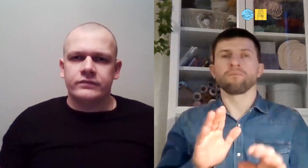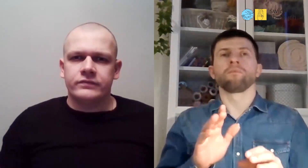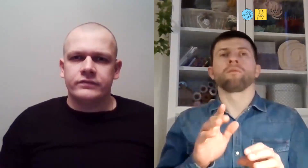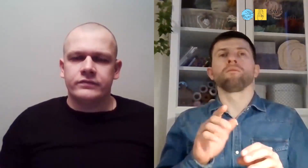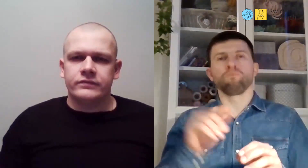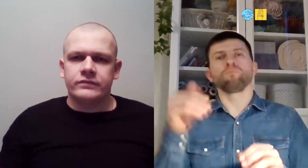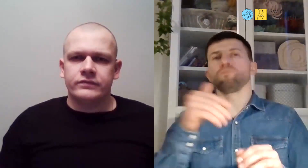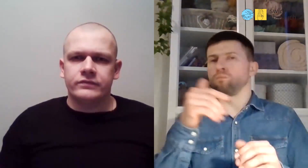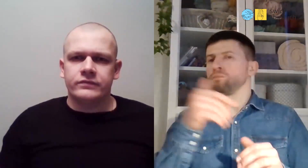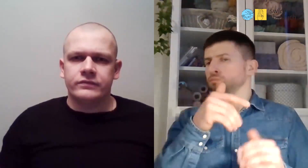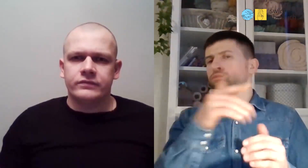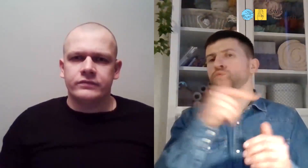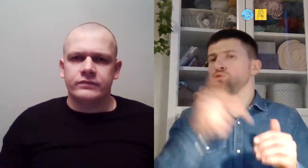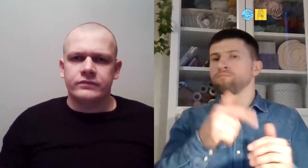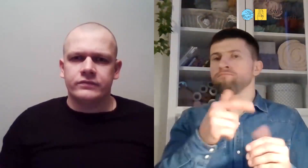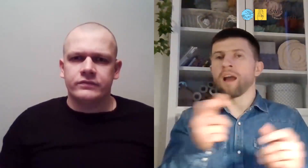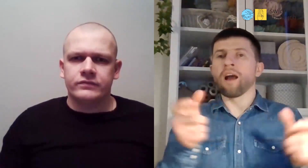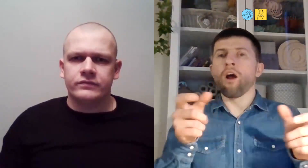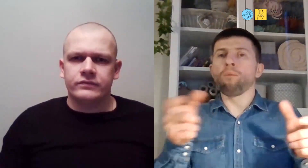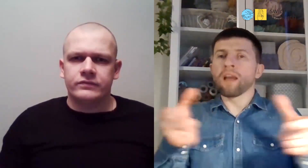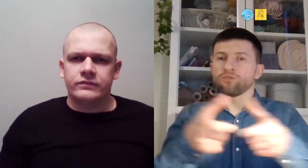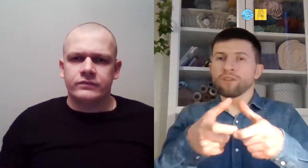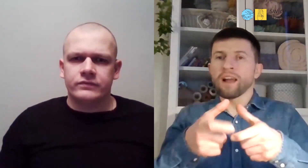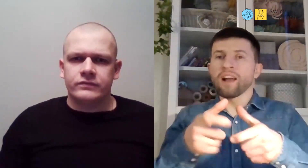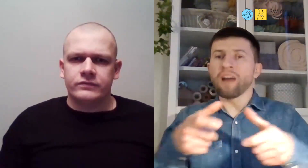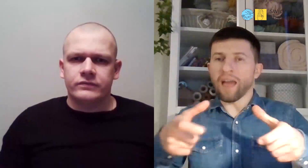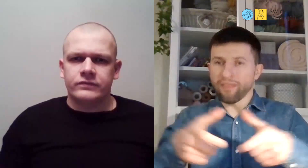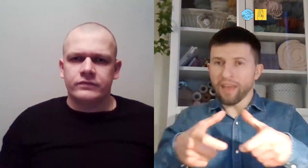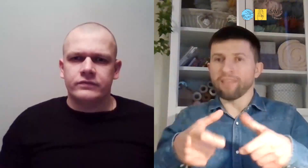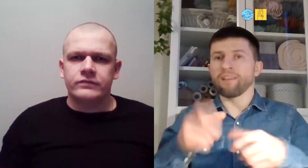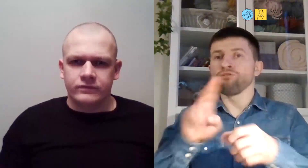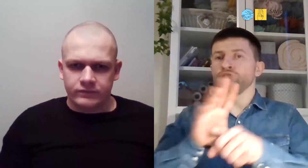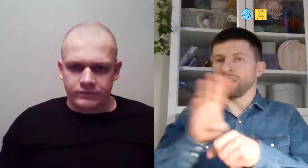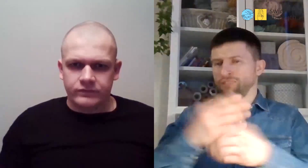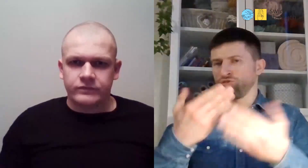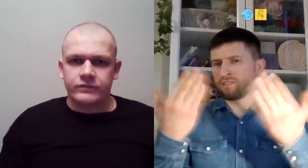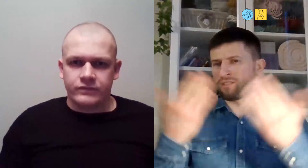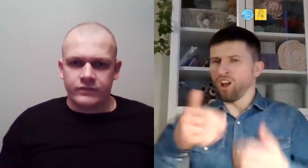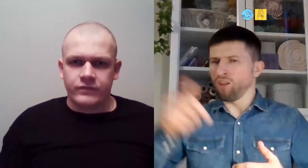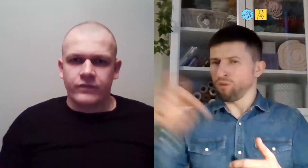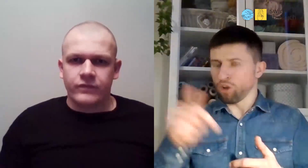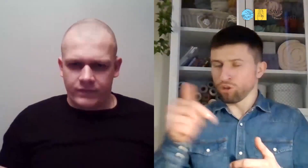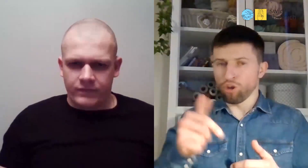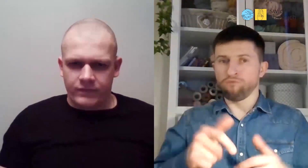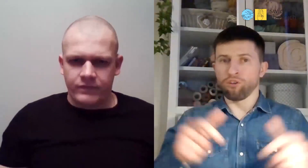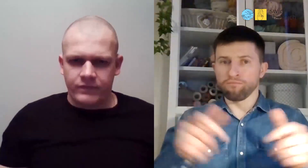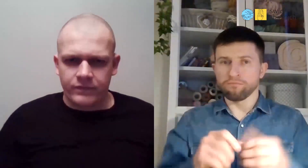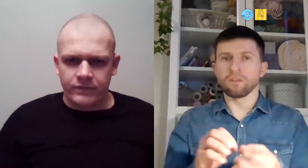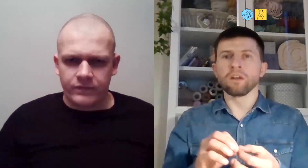został objęty obowiązkową 14 dniową kwarantanną.